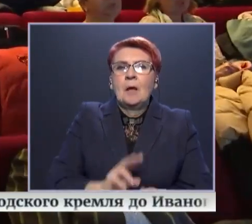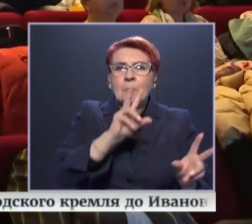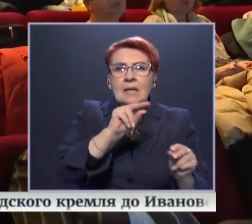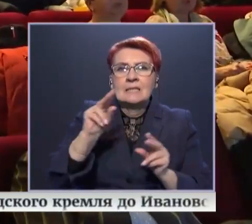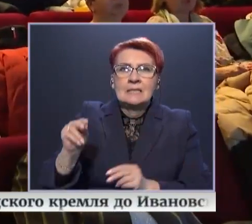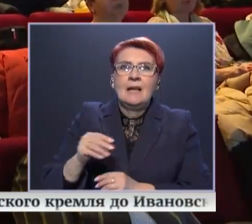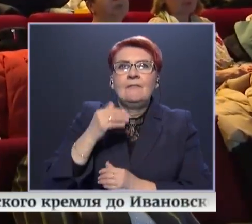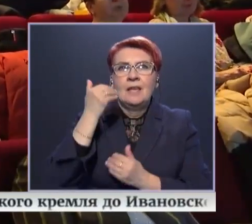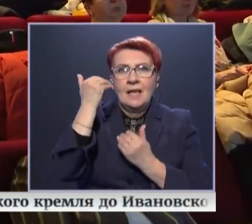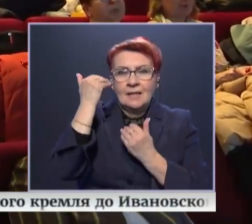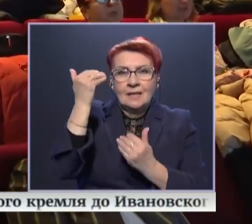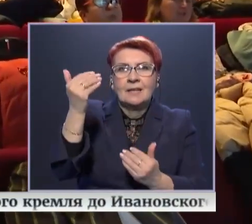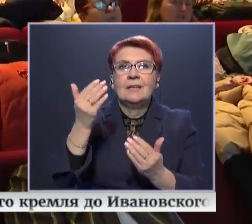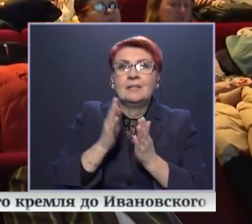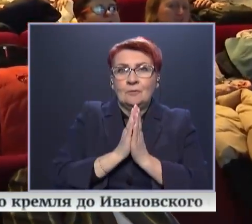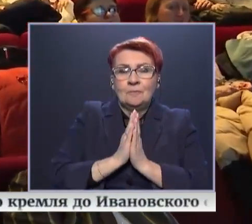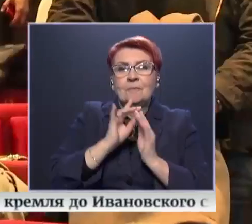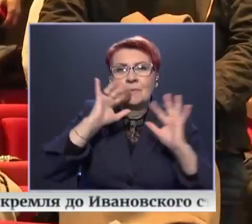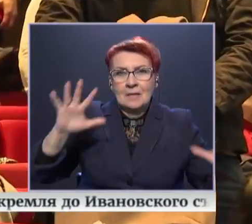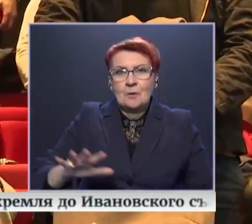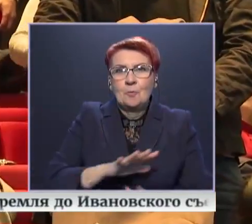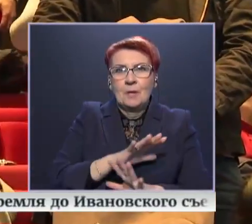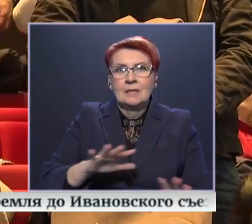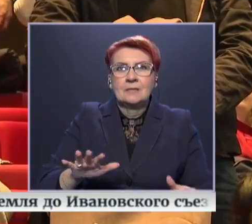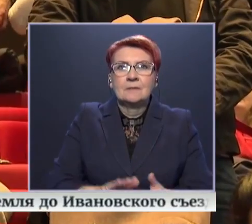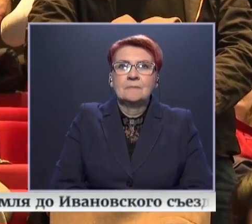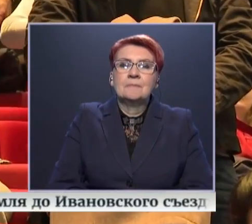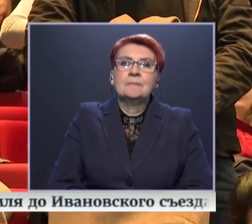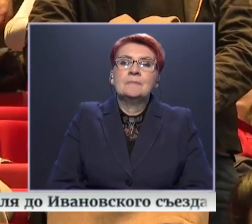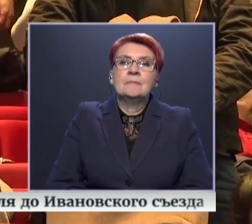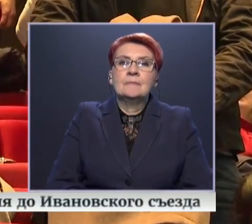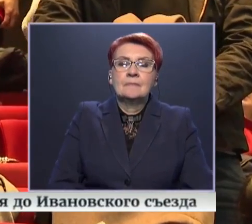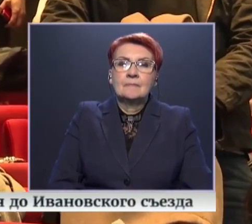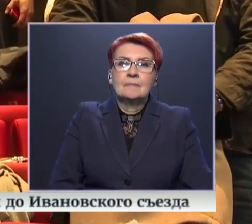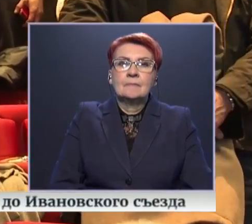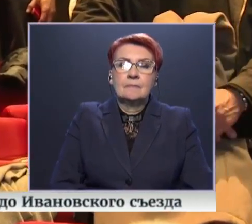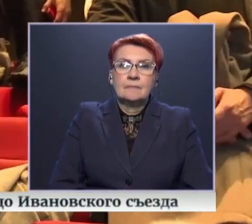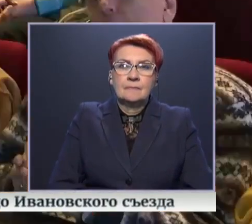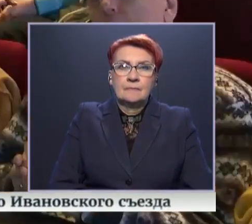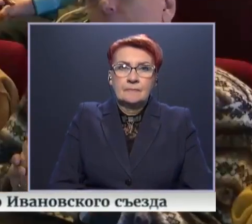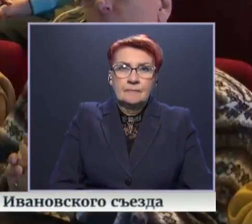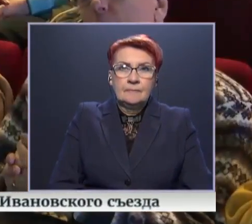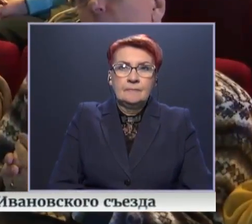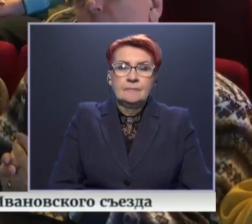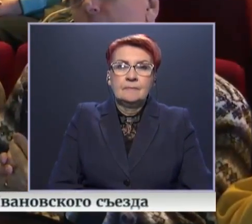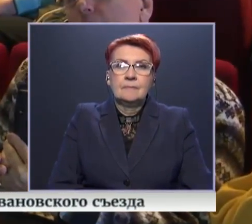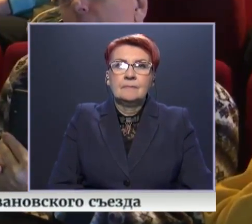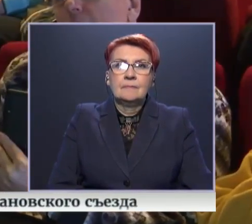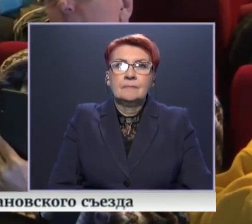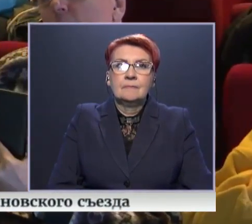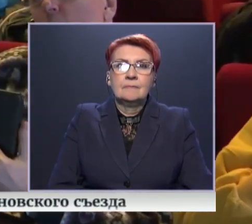в женой и благословил чрева твоего яко Спаса родила